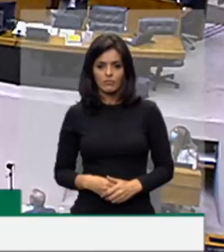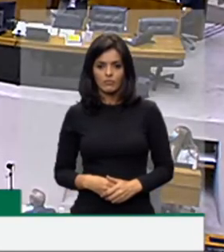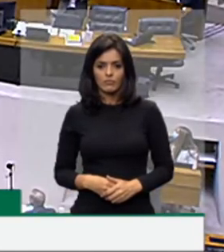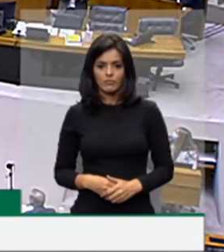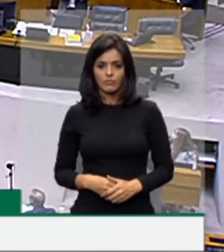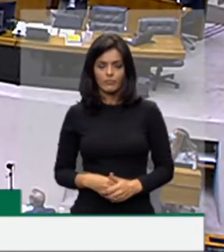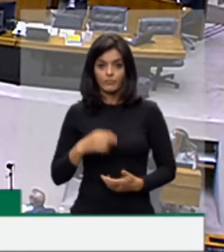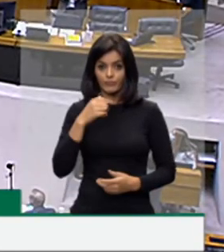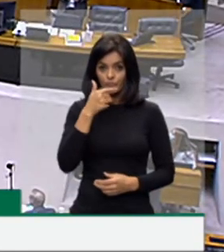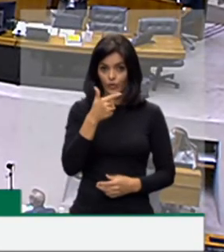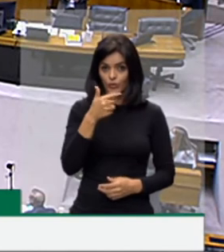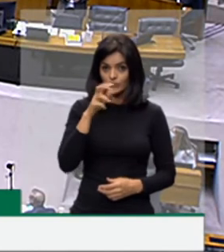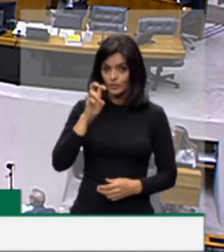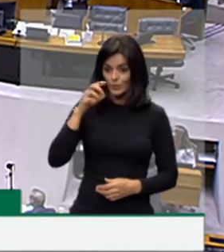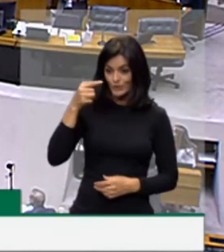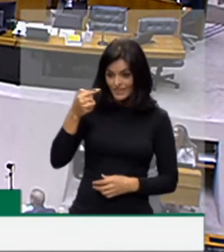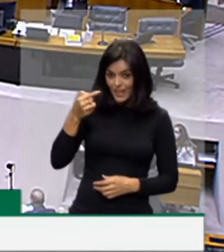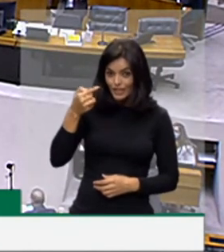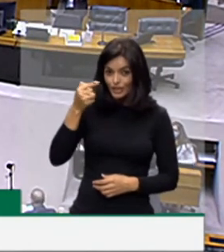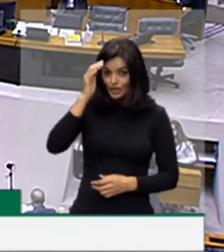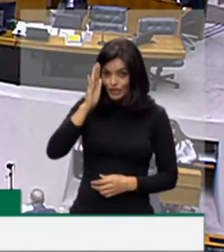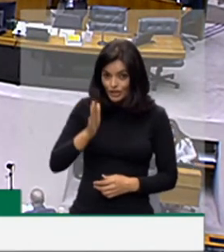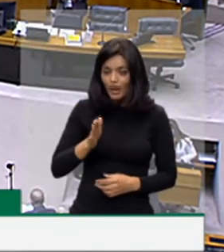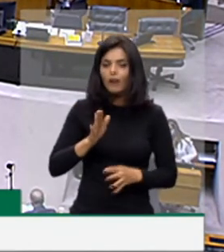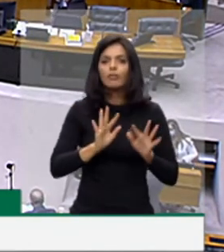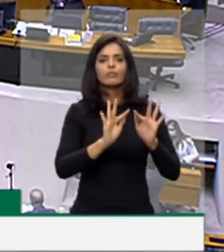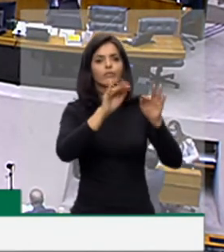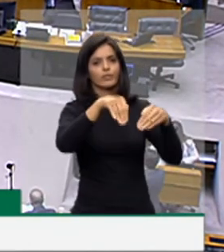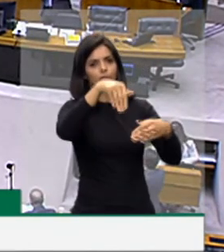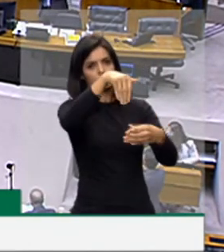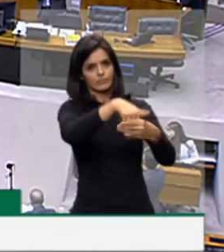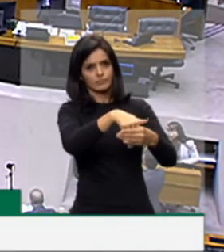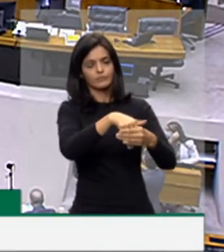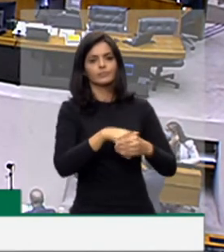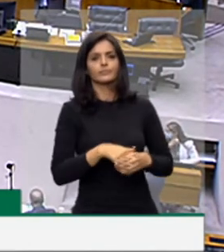PSDB VOTA NÃO TAMBÉM. [SILÊNCIO EM PLENÁRIO] -- [PRESIDENTE]: NA HORA